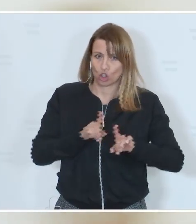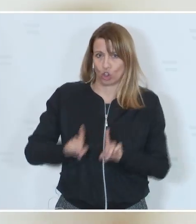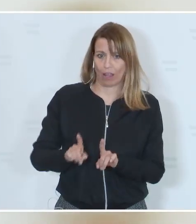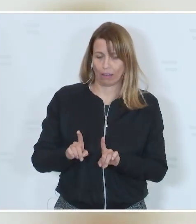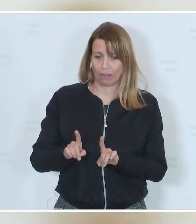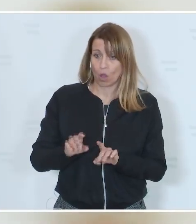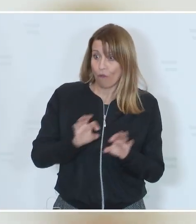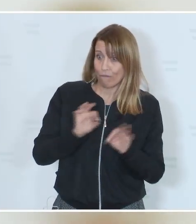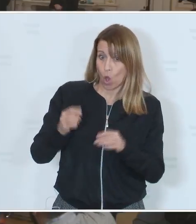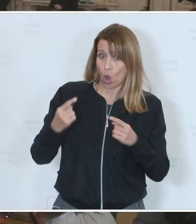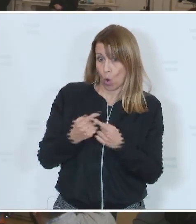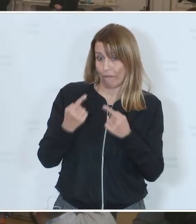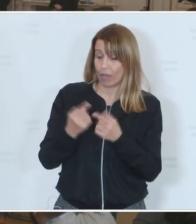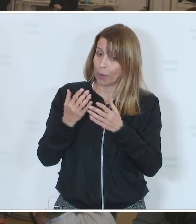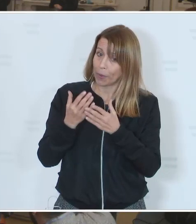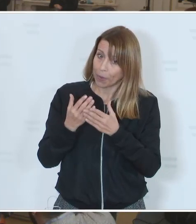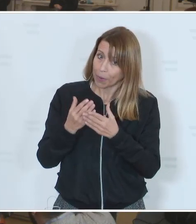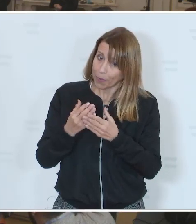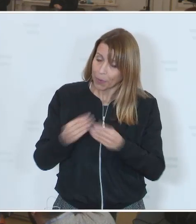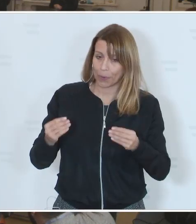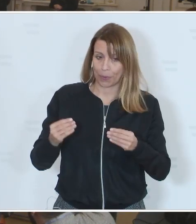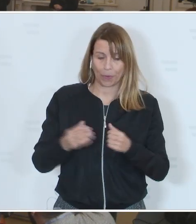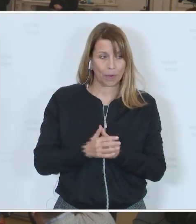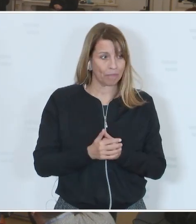Bundeskanzler Karl Nehammer: Zum letzten vom Premierminister angesprochenen Punkt: